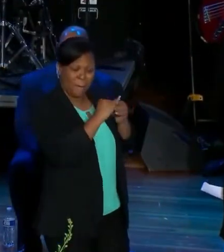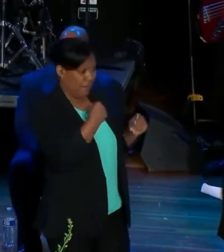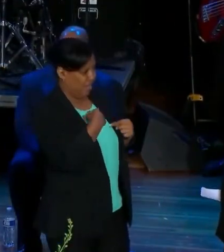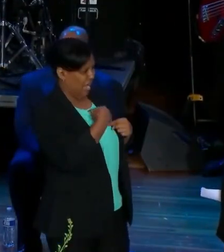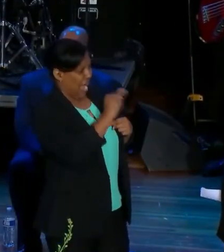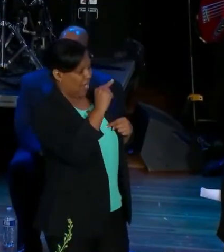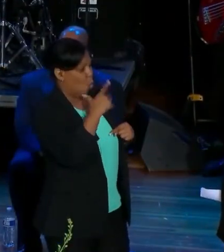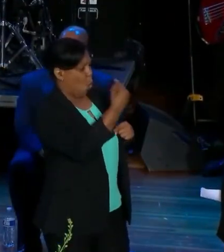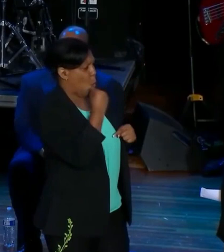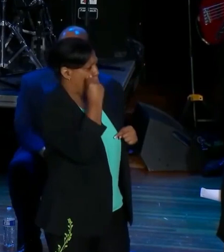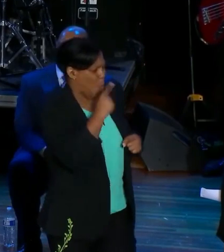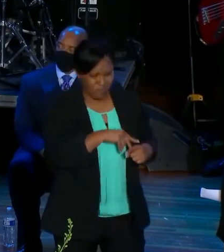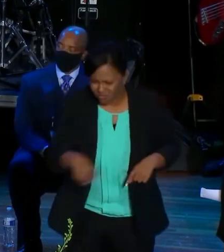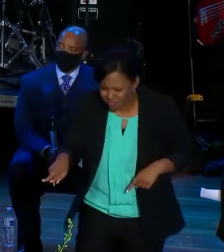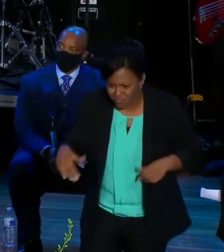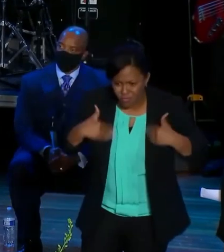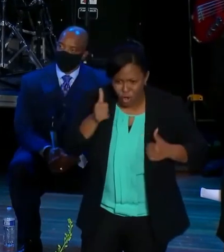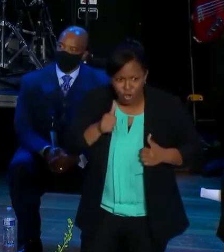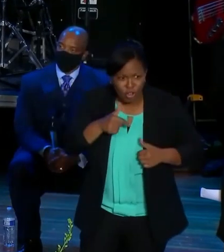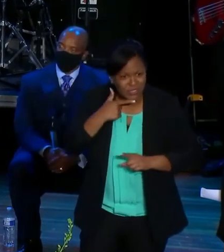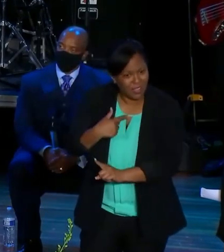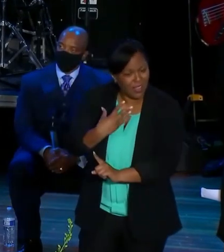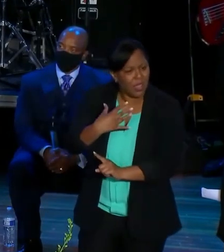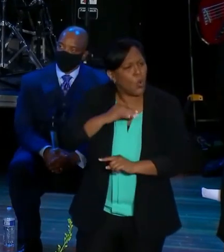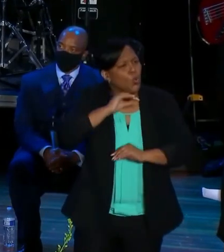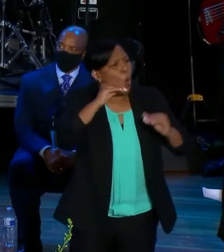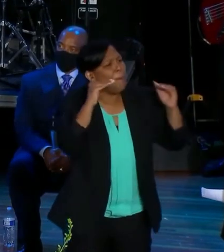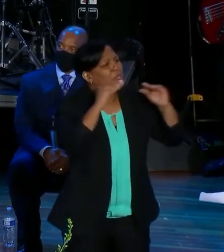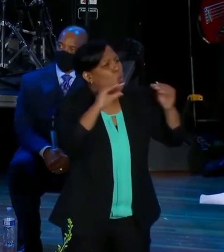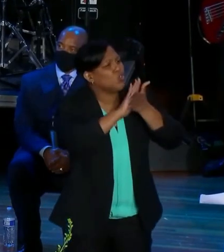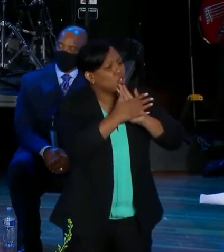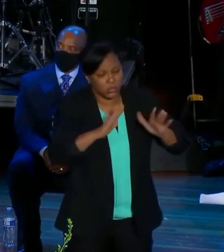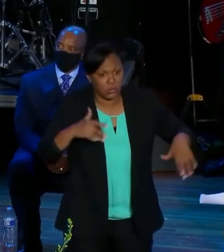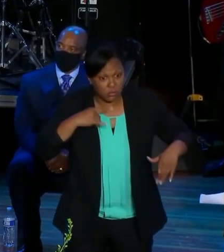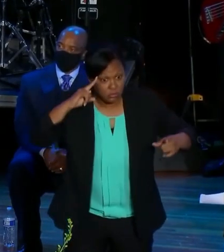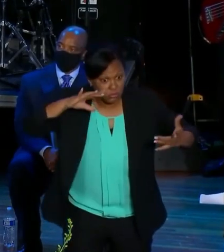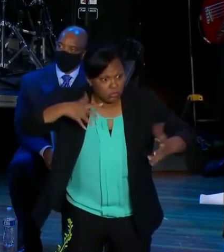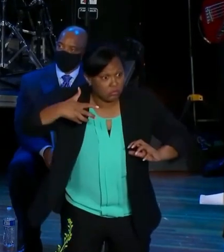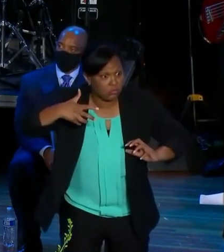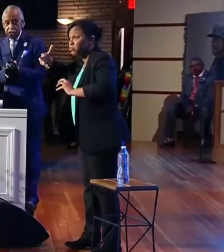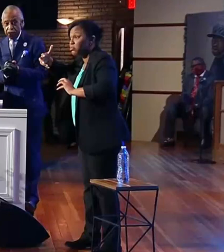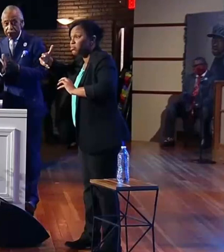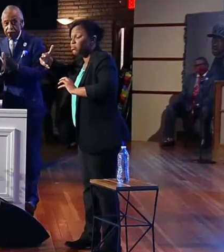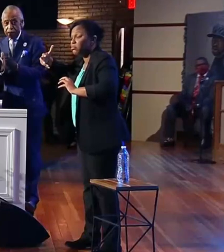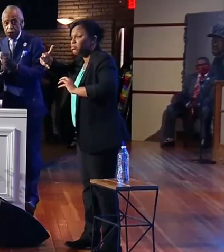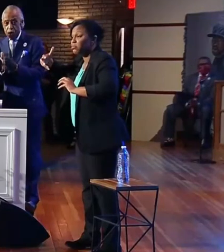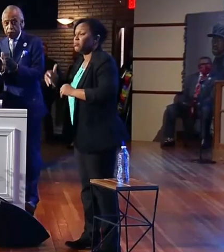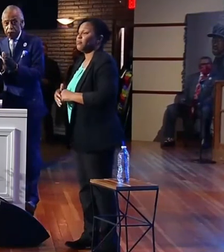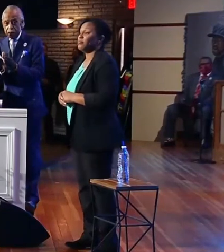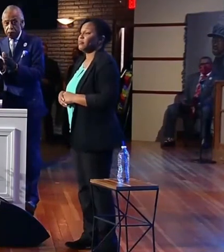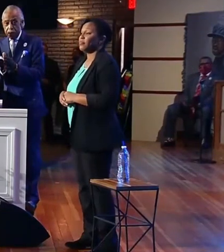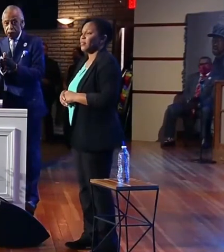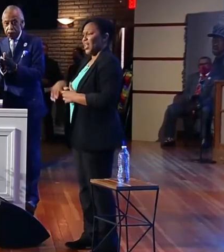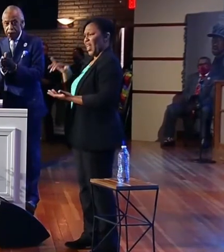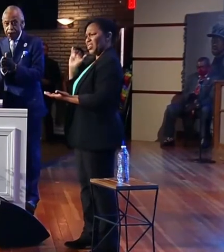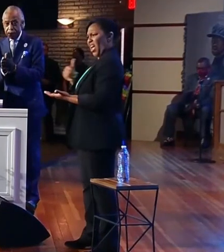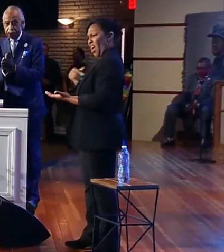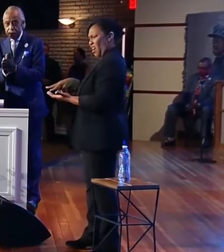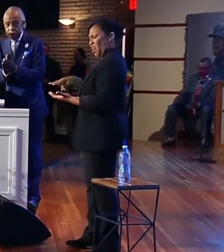Och om jag bär min Bibel utanför den där avspärrade kyrkan, om jag får honom att öppna Bibeln